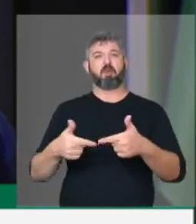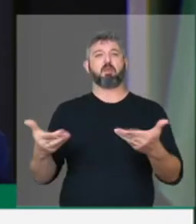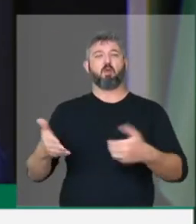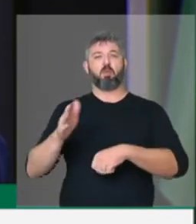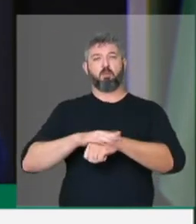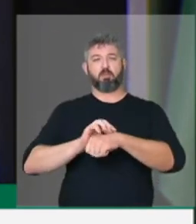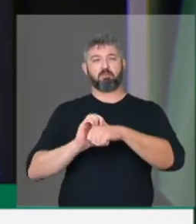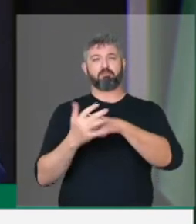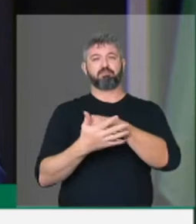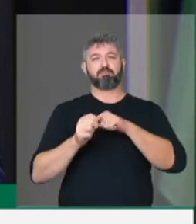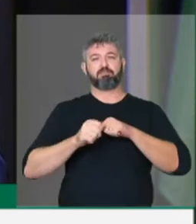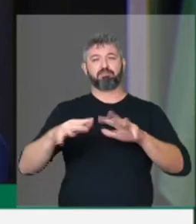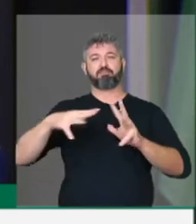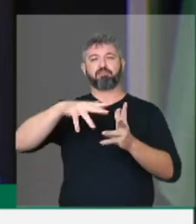EXATAMENTE... NA HORA QUE TEM UM PRESIDENTE INSENSÍVEL...